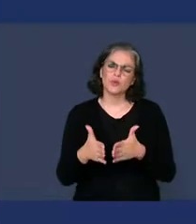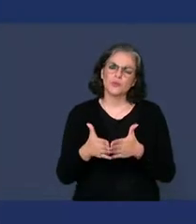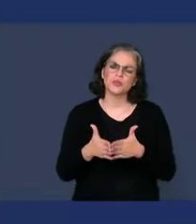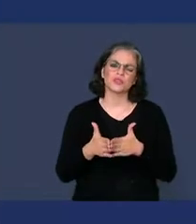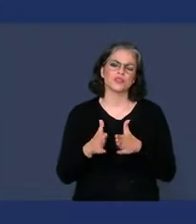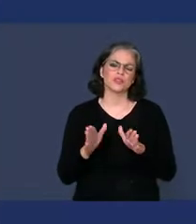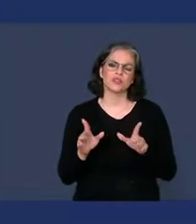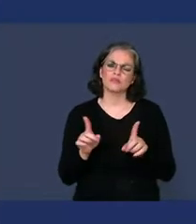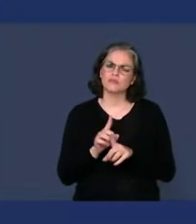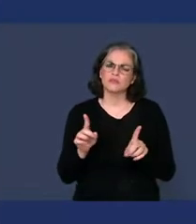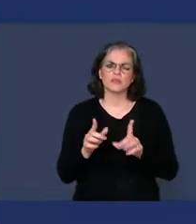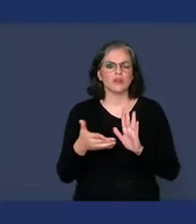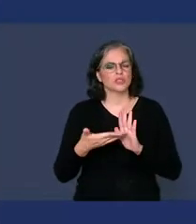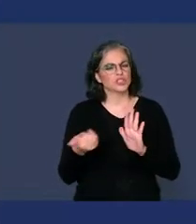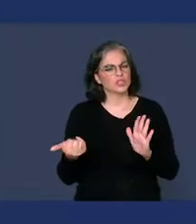RICARDO BASTOS, QUE NÃO RETO REMOS A MATÉRIA DE PAUTA,